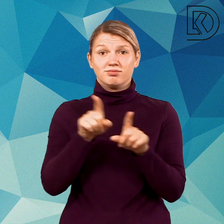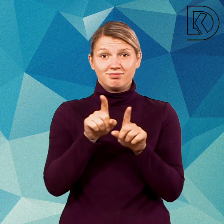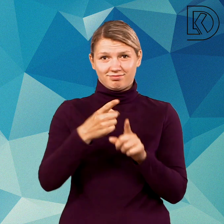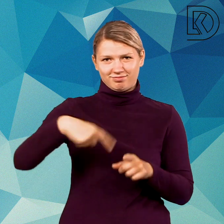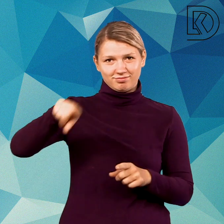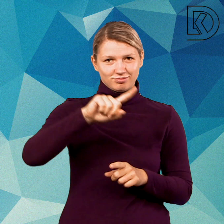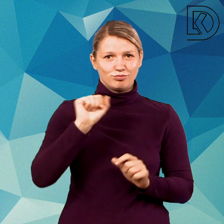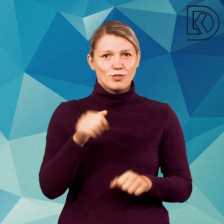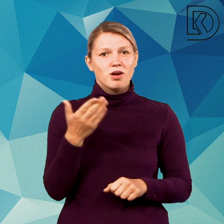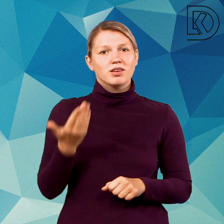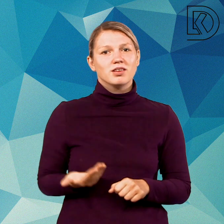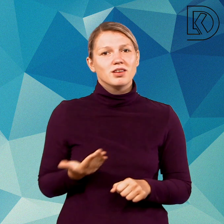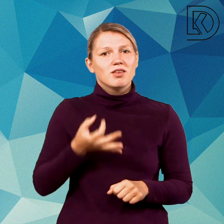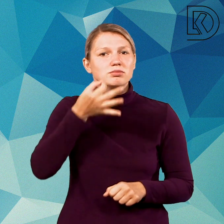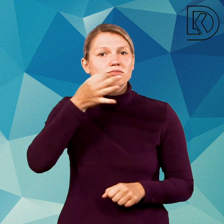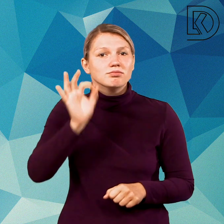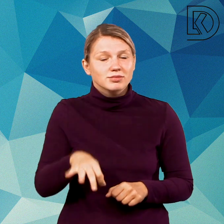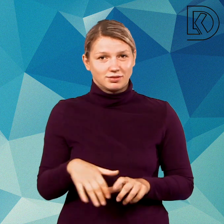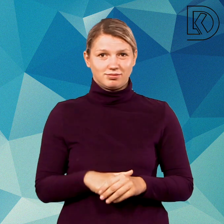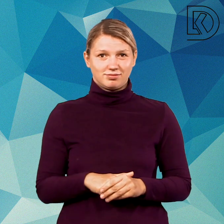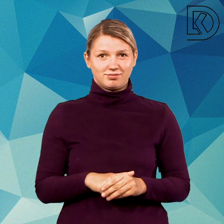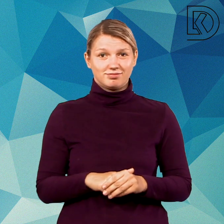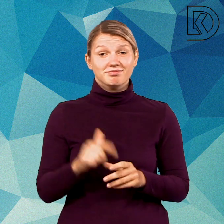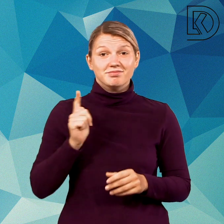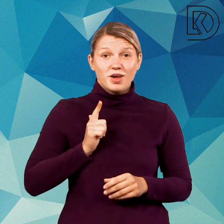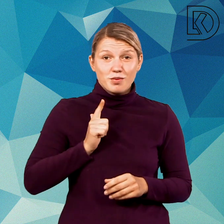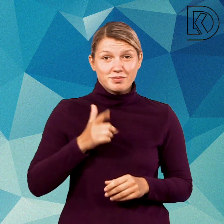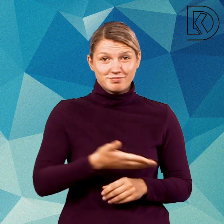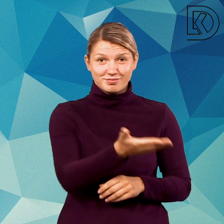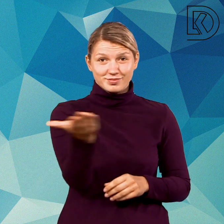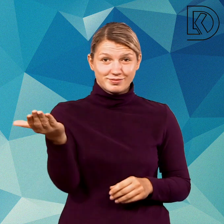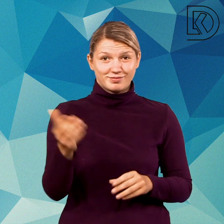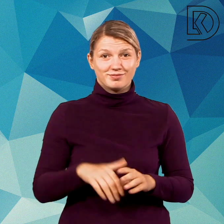Taip galite pagerinti ir savo gyvenimo kokybę. Laukiame jūsų!